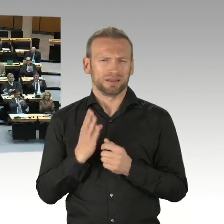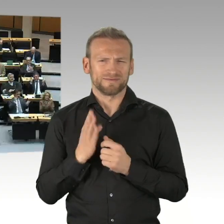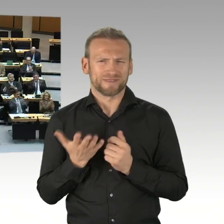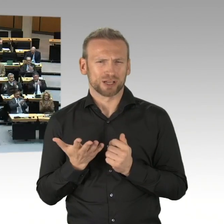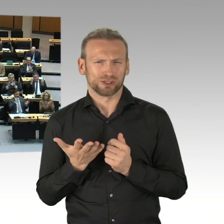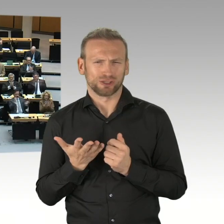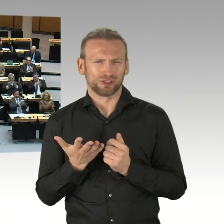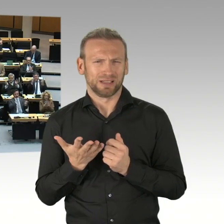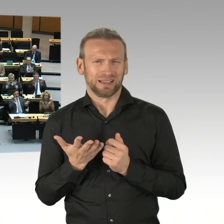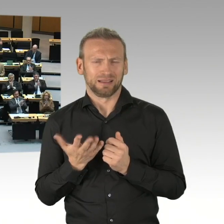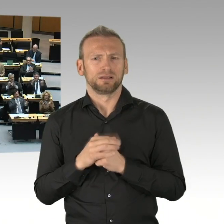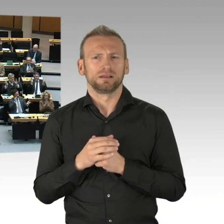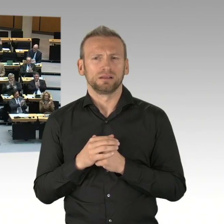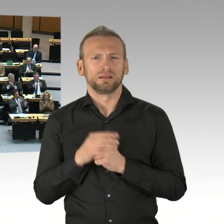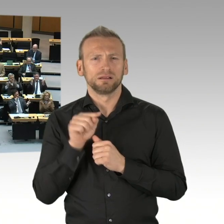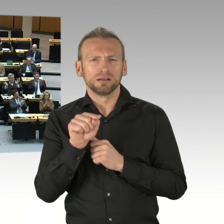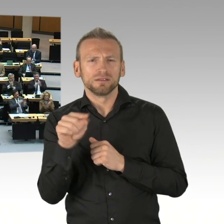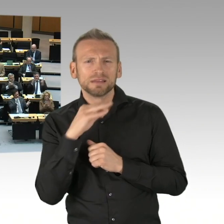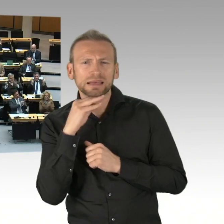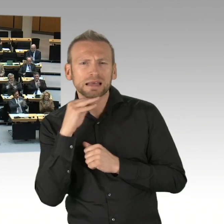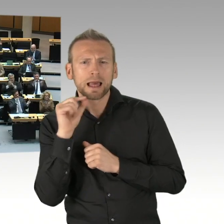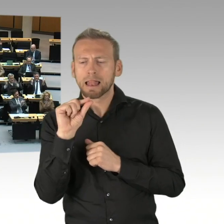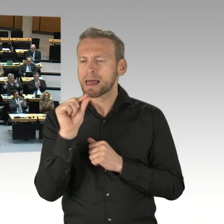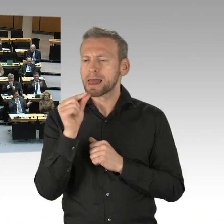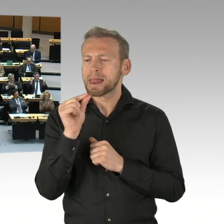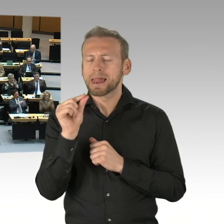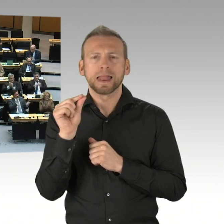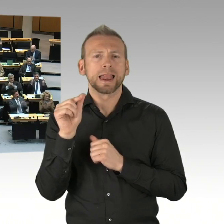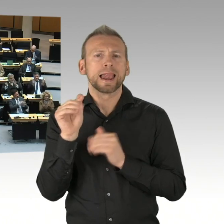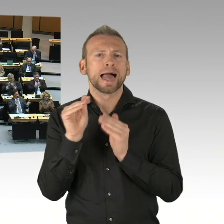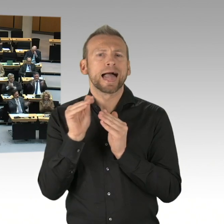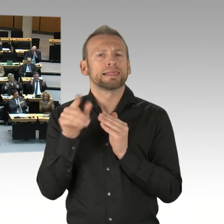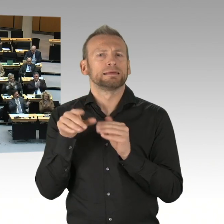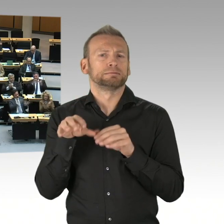Wir brauchen in dieser Stadt einen sozialen Frieden, Interessensausgleich und wir brauchen in dieser Stadt verdammt noch mal